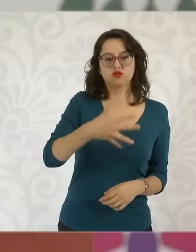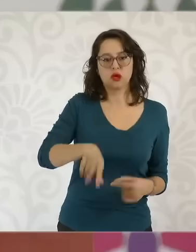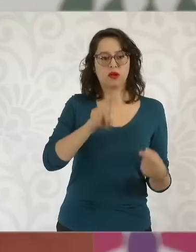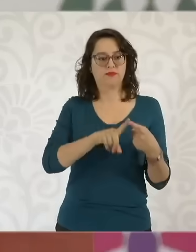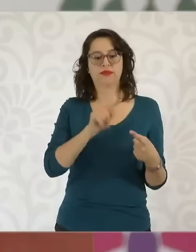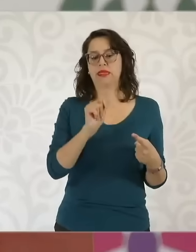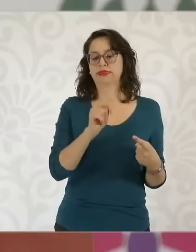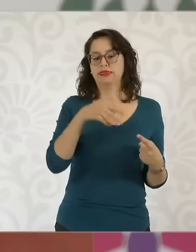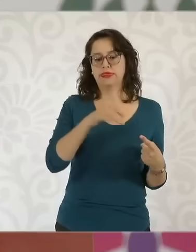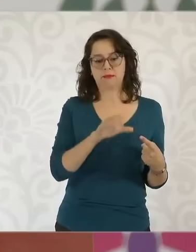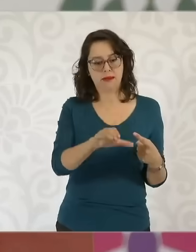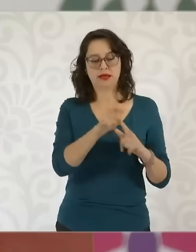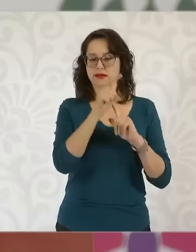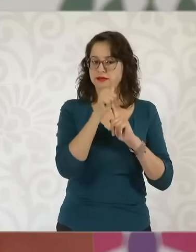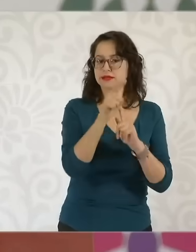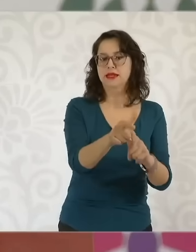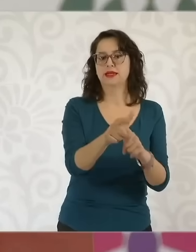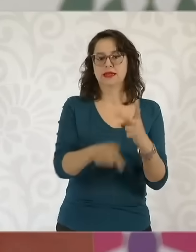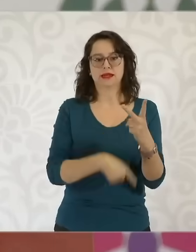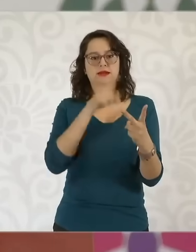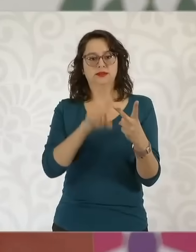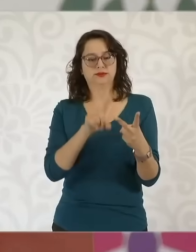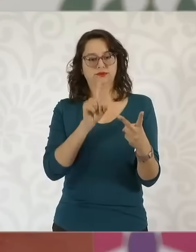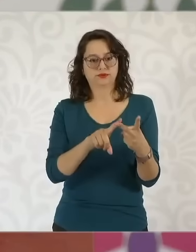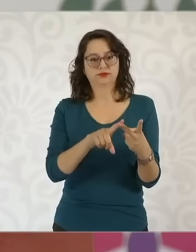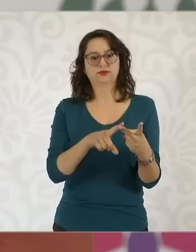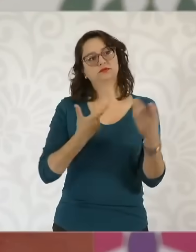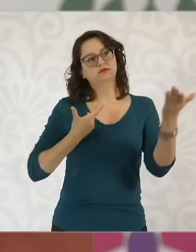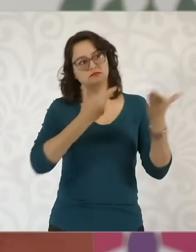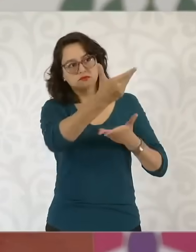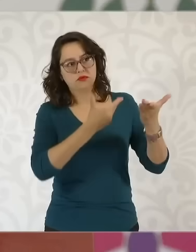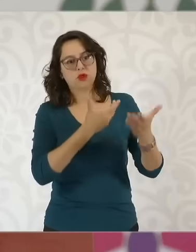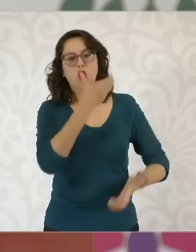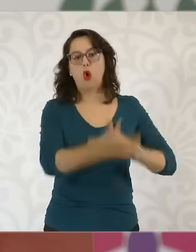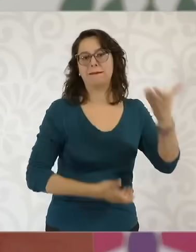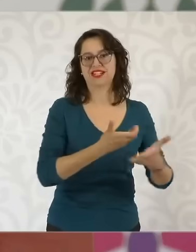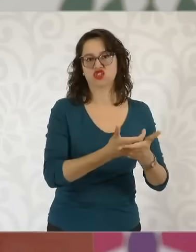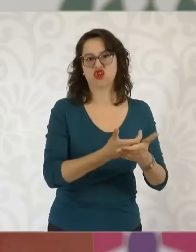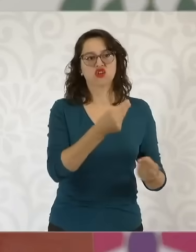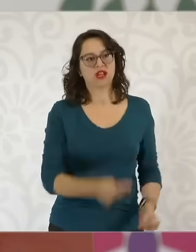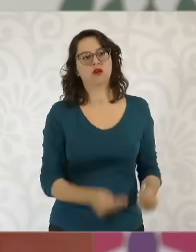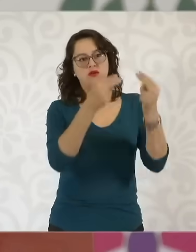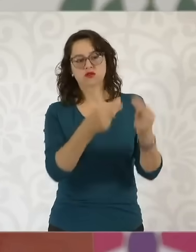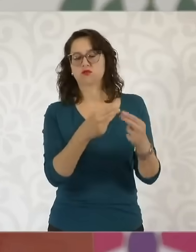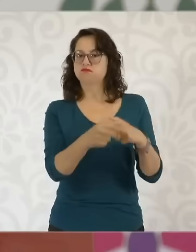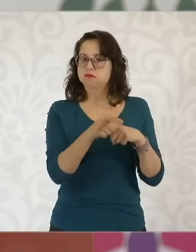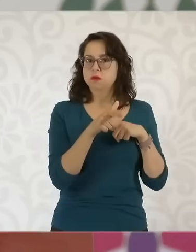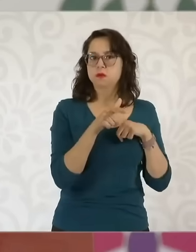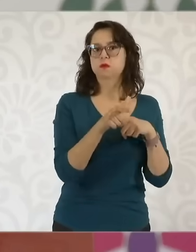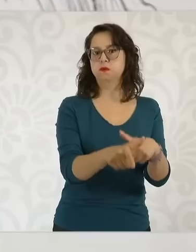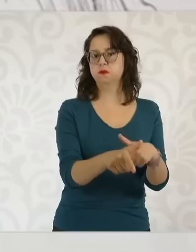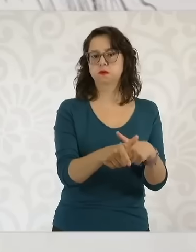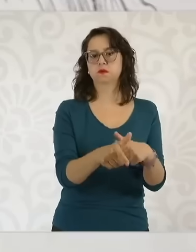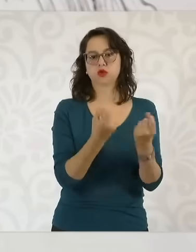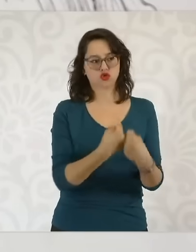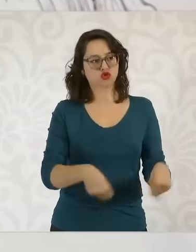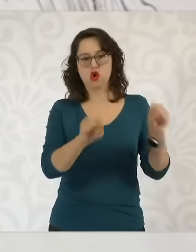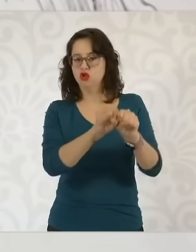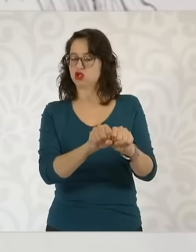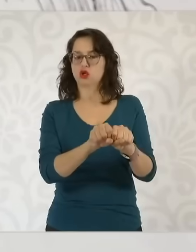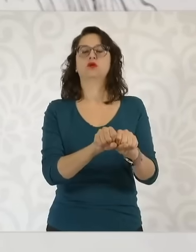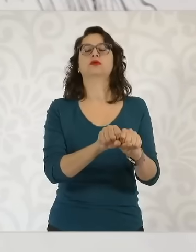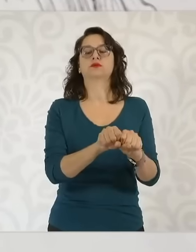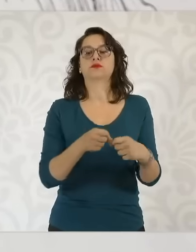que sigamos teniendo una buena relación comercial con los Estados Unidos como e socios comerciales.